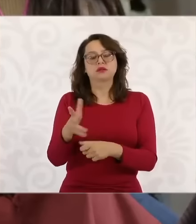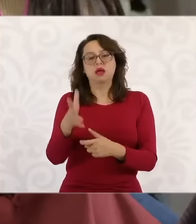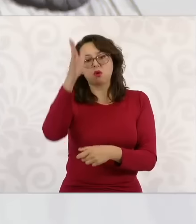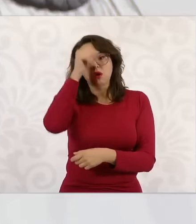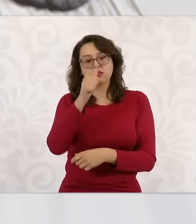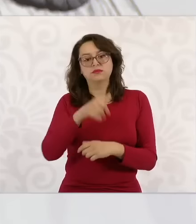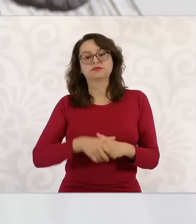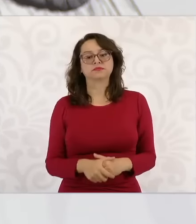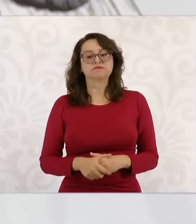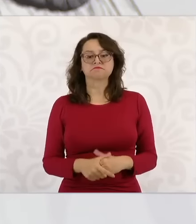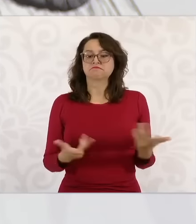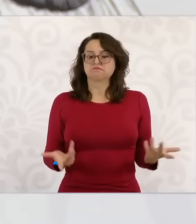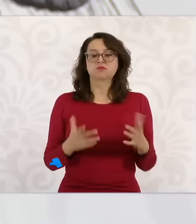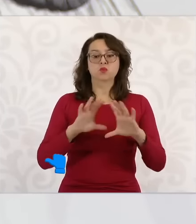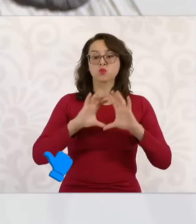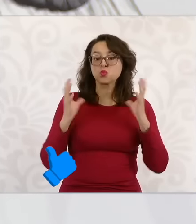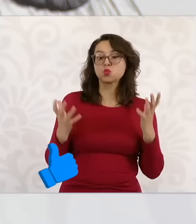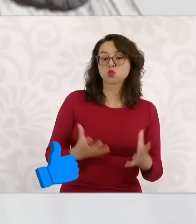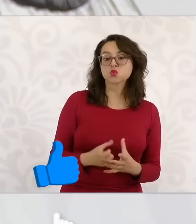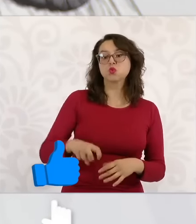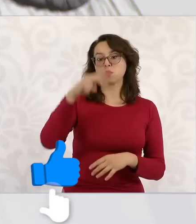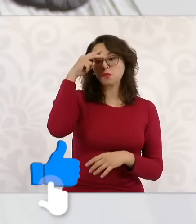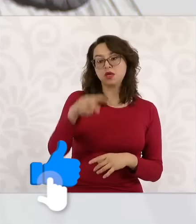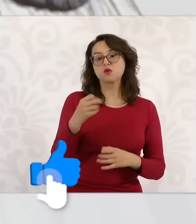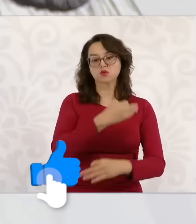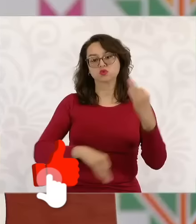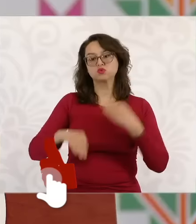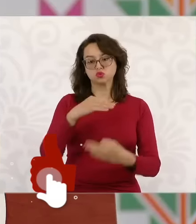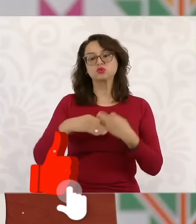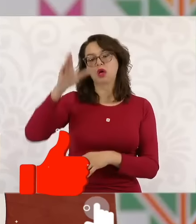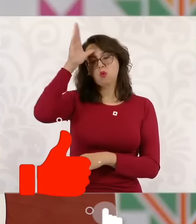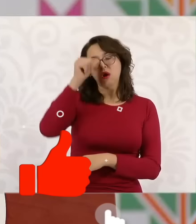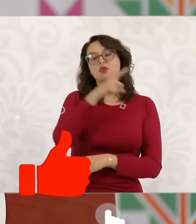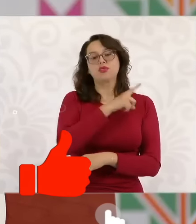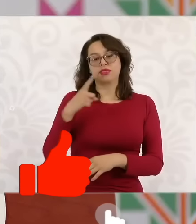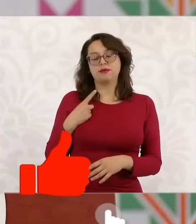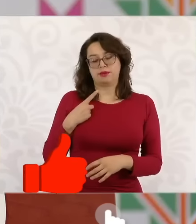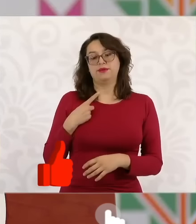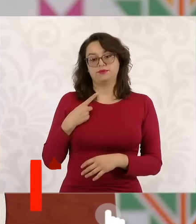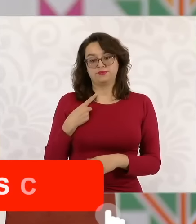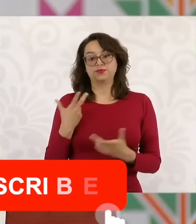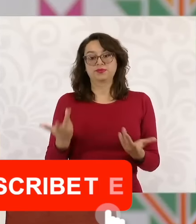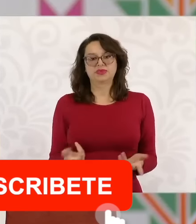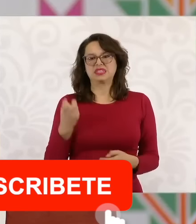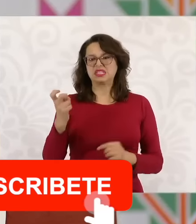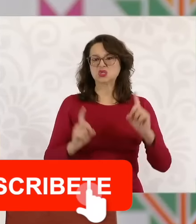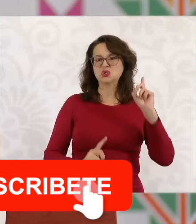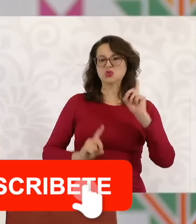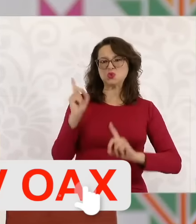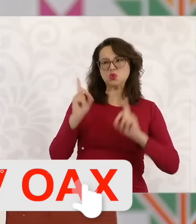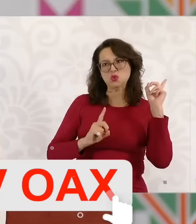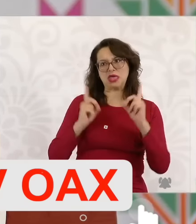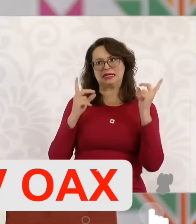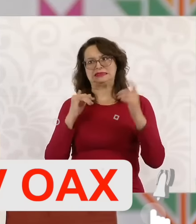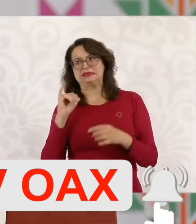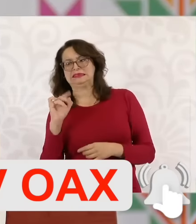Es muy bueno para el mundo y para México que se llegue a un acuerdo. Siempre la incertidumbre eh